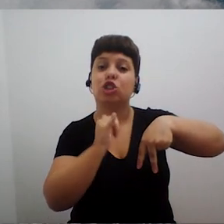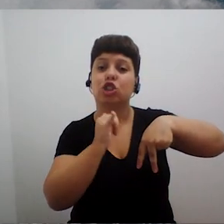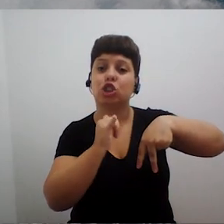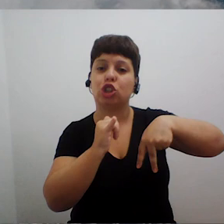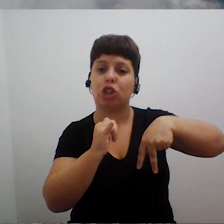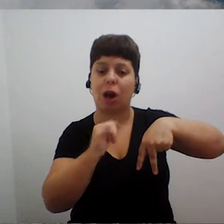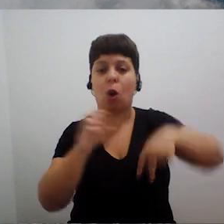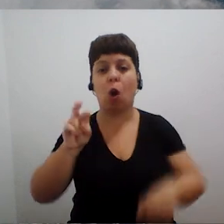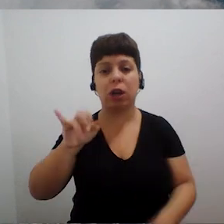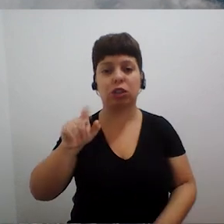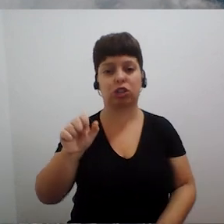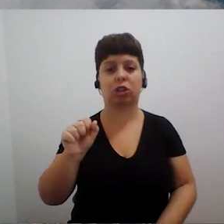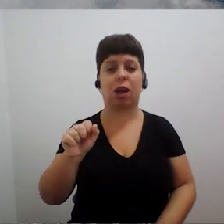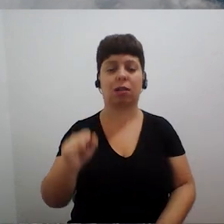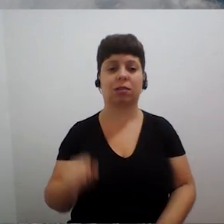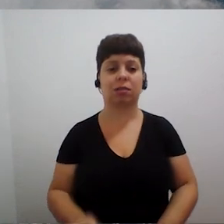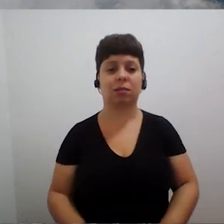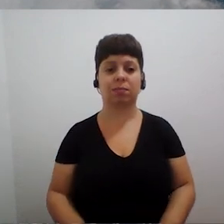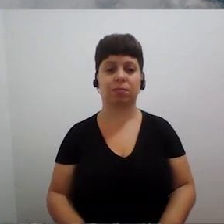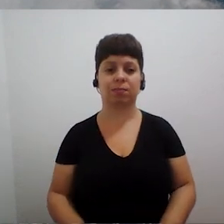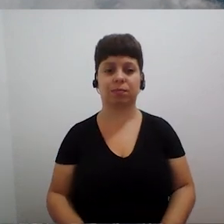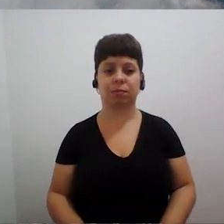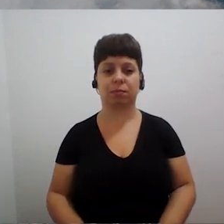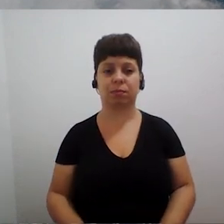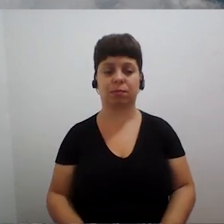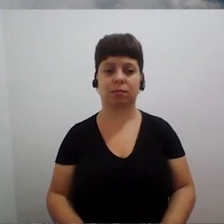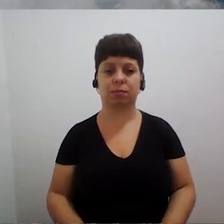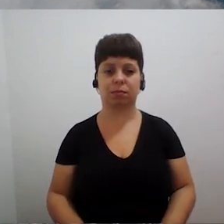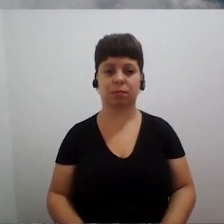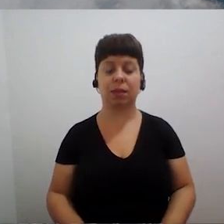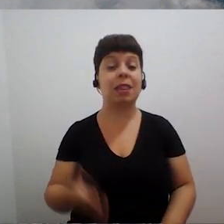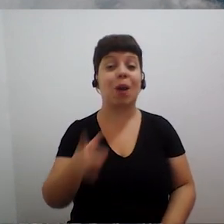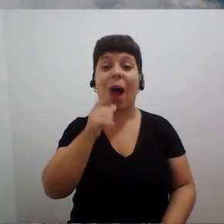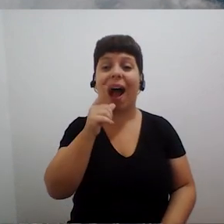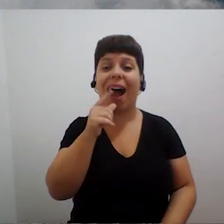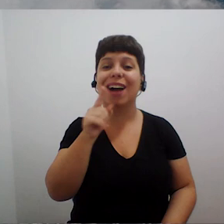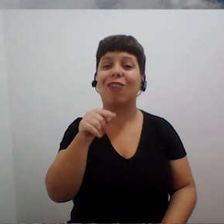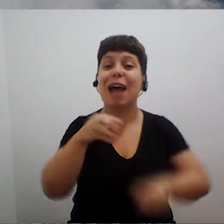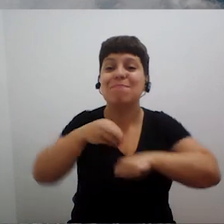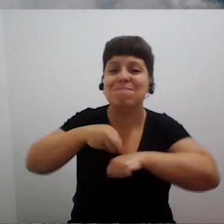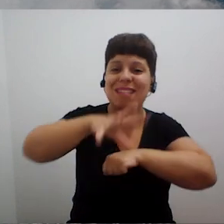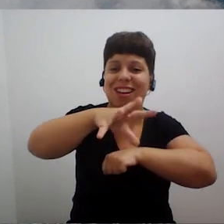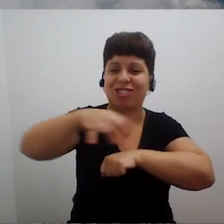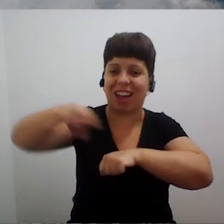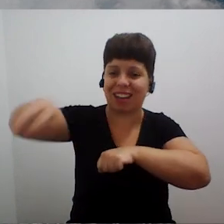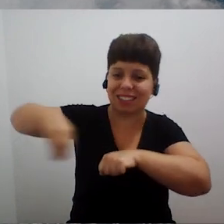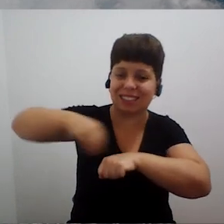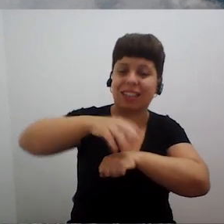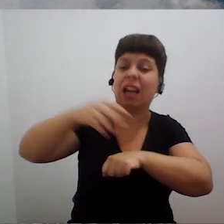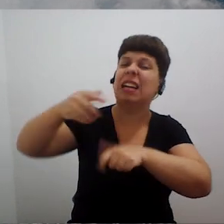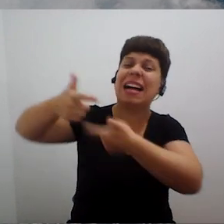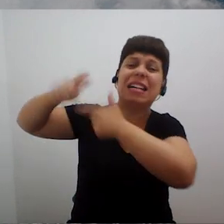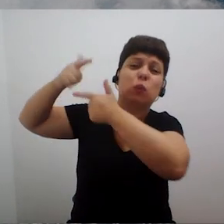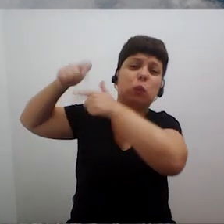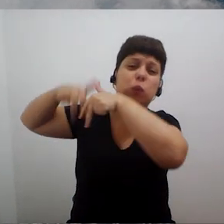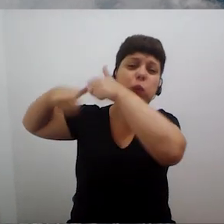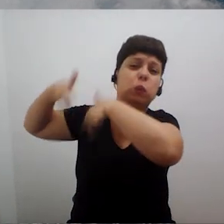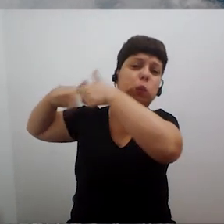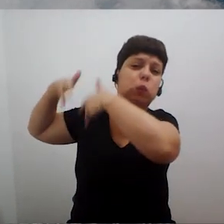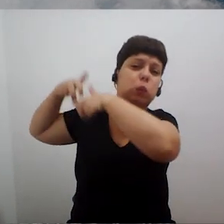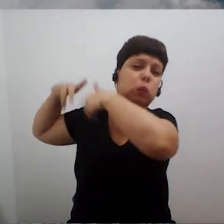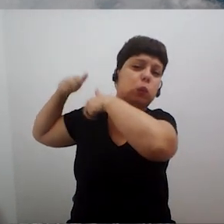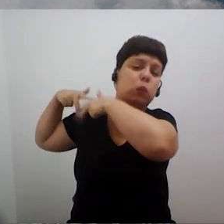A água é como se fosse a mensageira da ancestralidade, a mensageira dos Orixás.